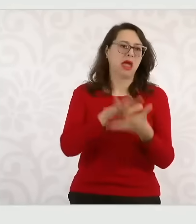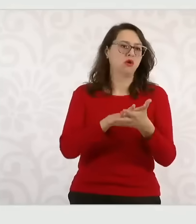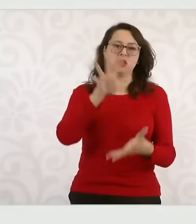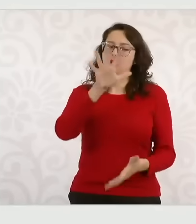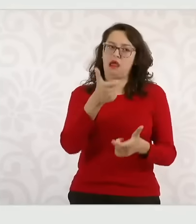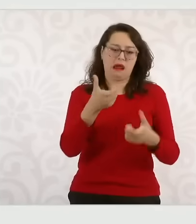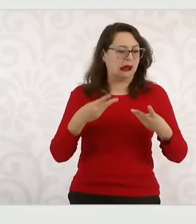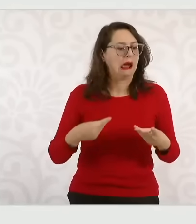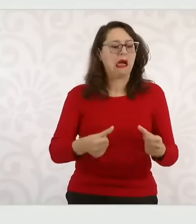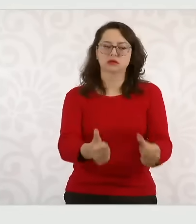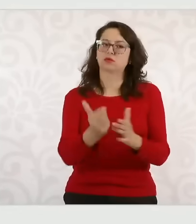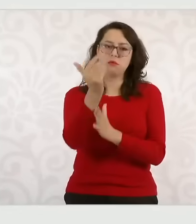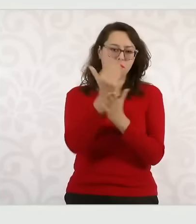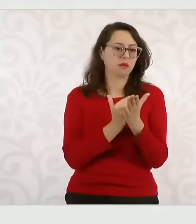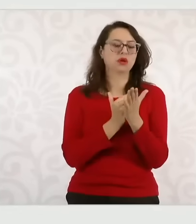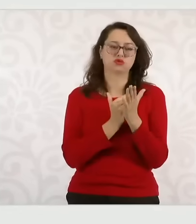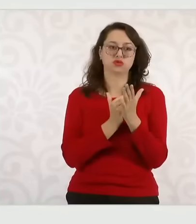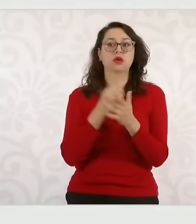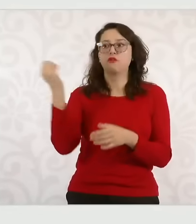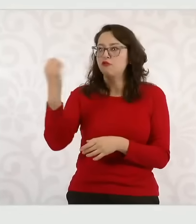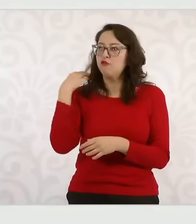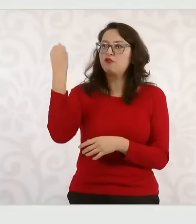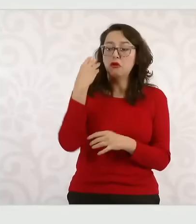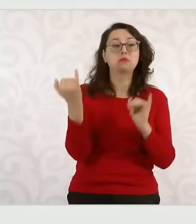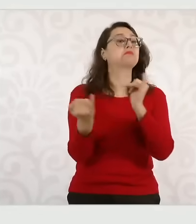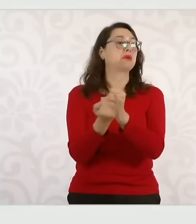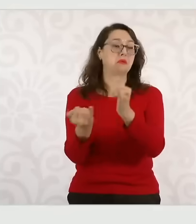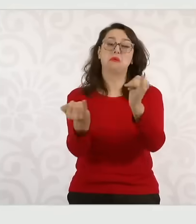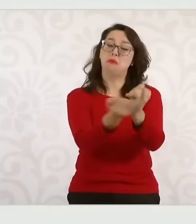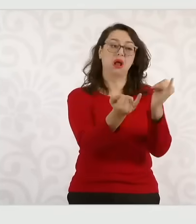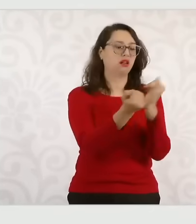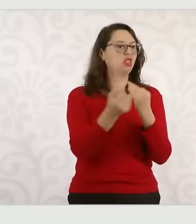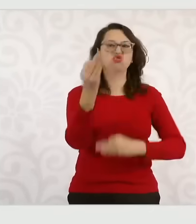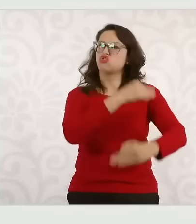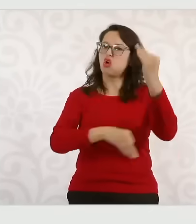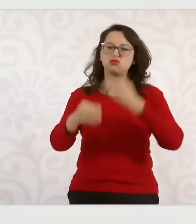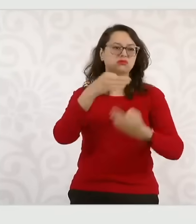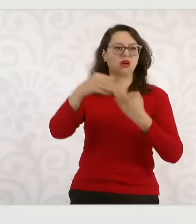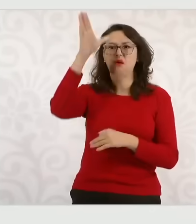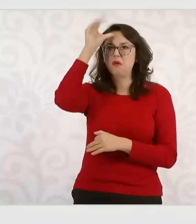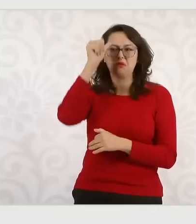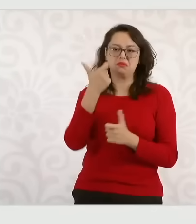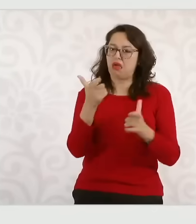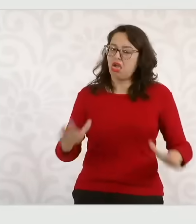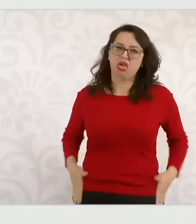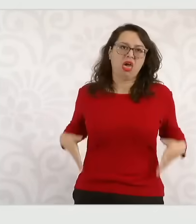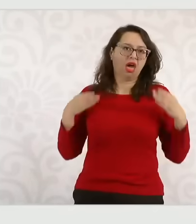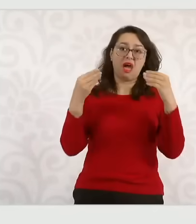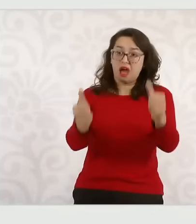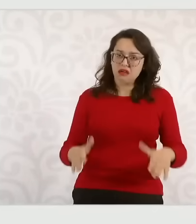se reduzcan y en los foros se planteó así. es un algo en donde consideramos que es importante. Eh,